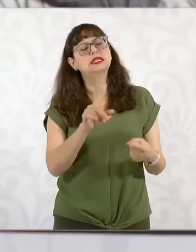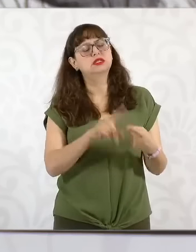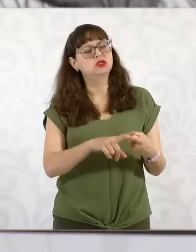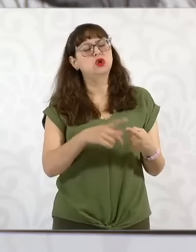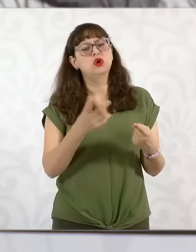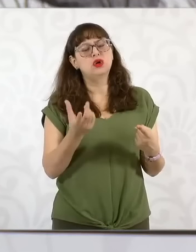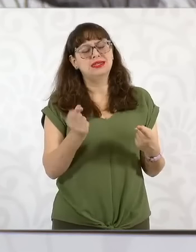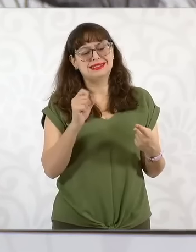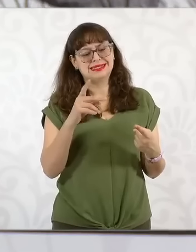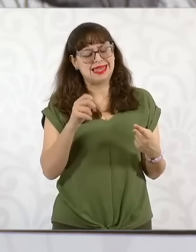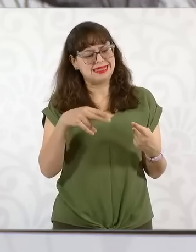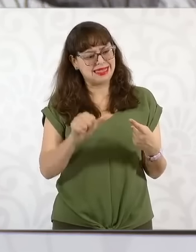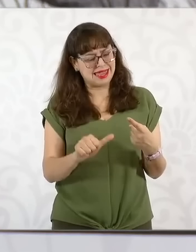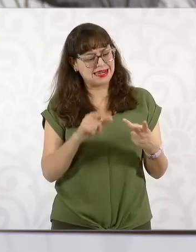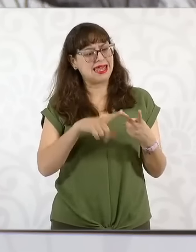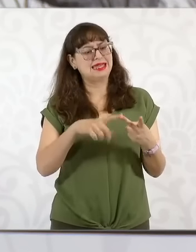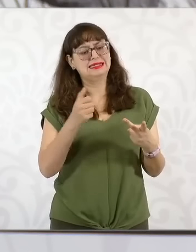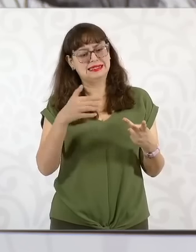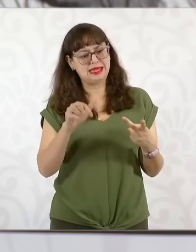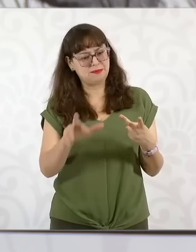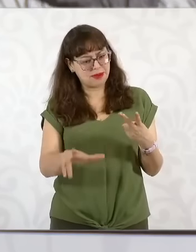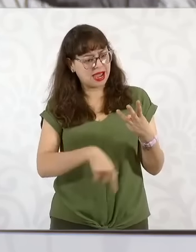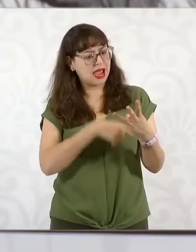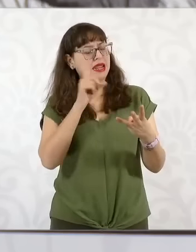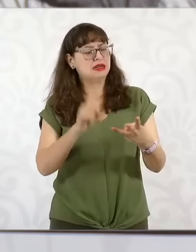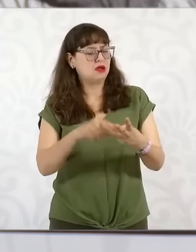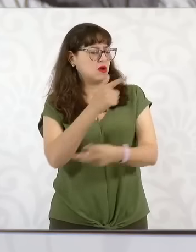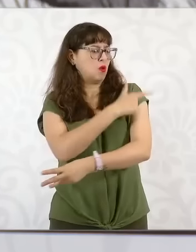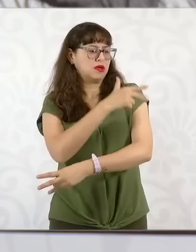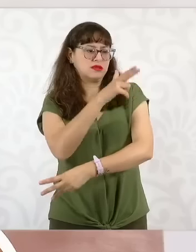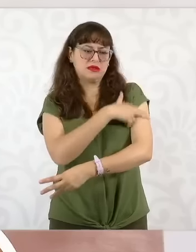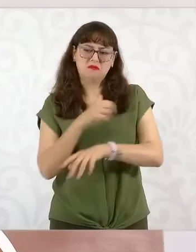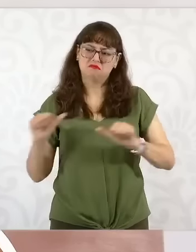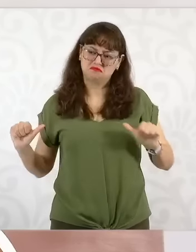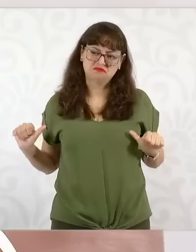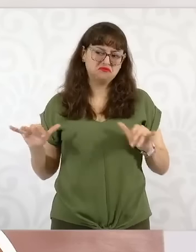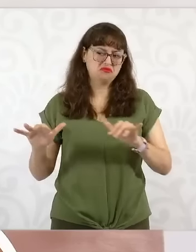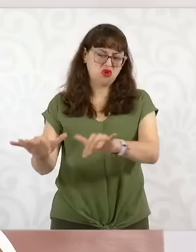Nacional y también de la Secretaria de Marina en la parte de la costa y también la seguridad de